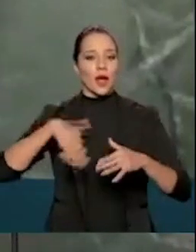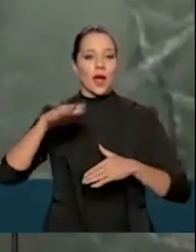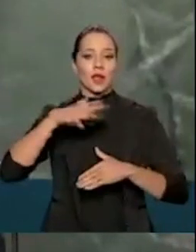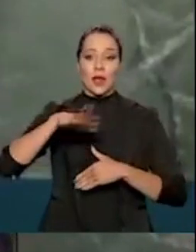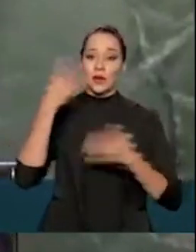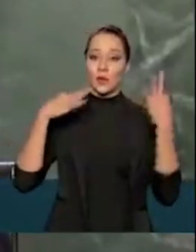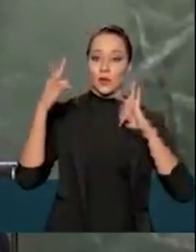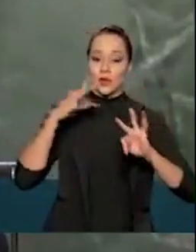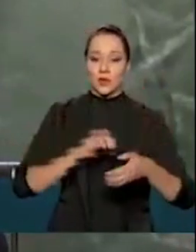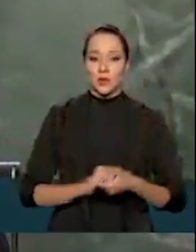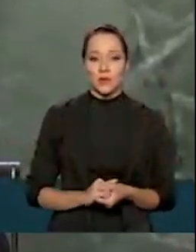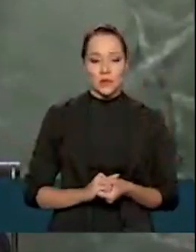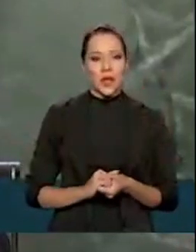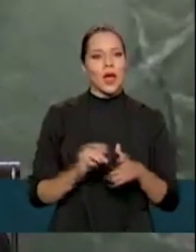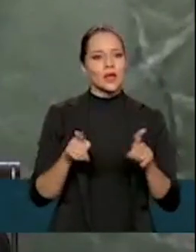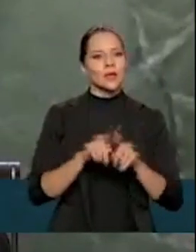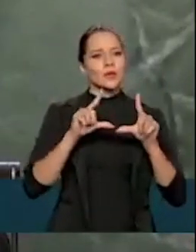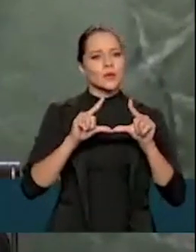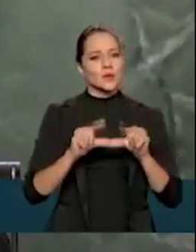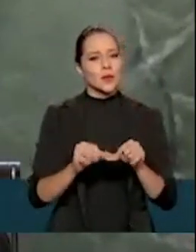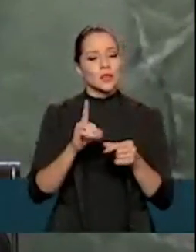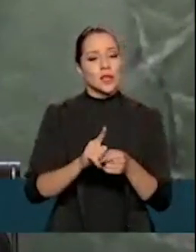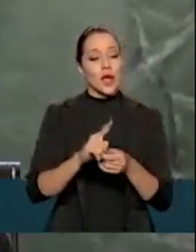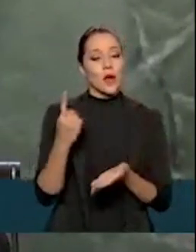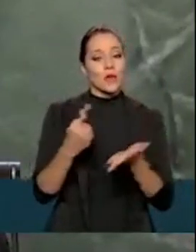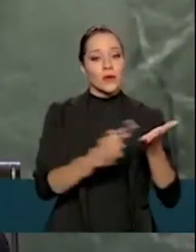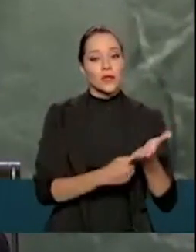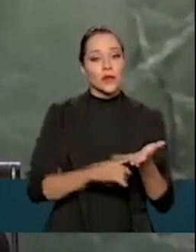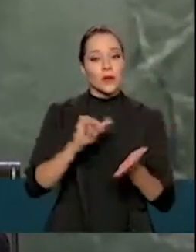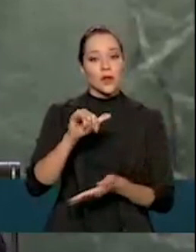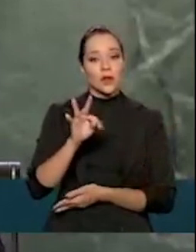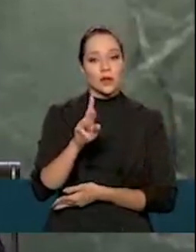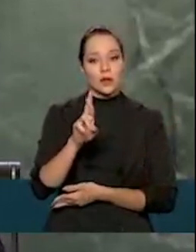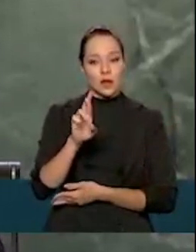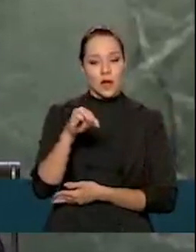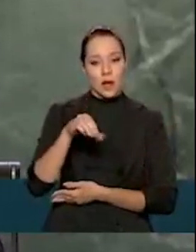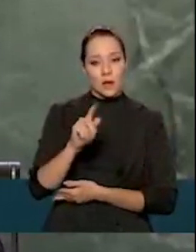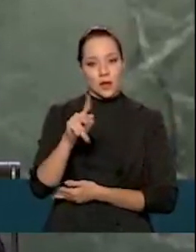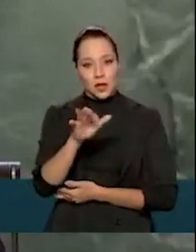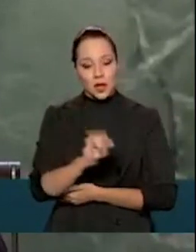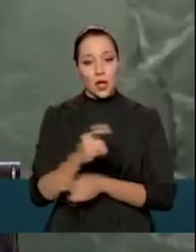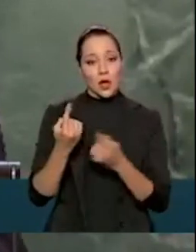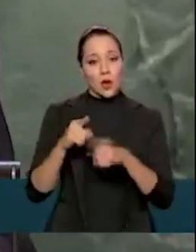a rádio ficamos a convenção interamericana contra o racismo e formas correlatas de intolerância